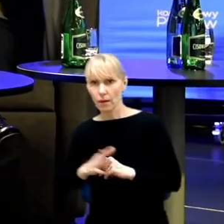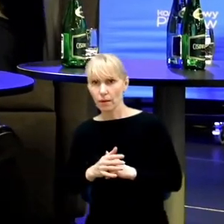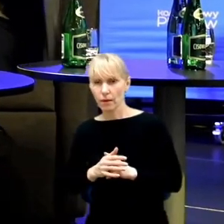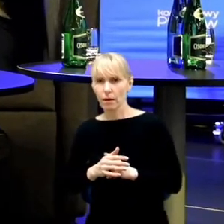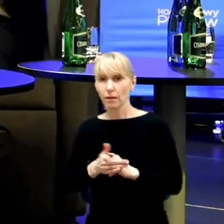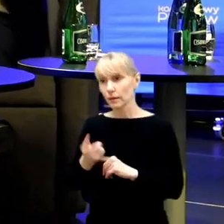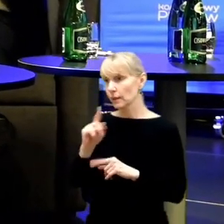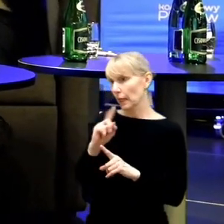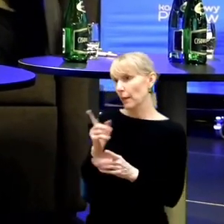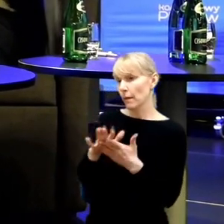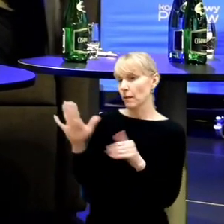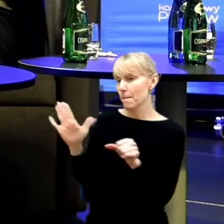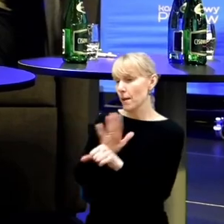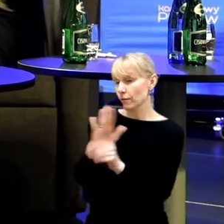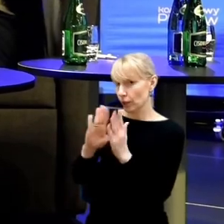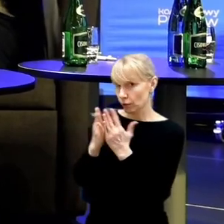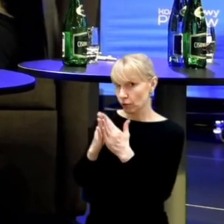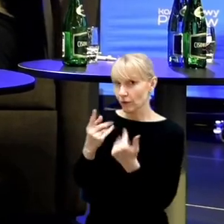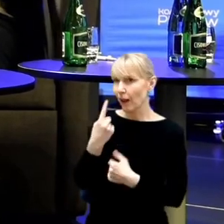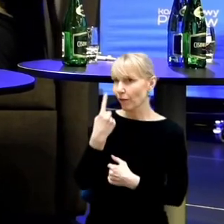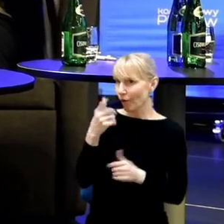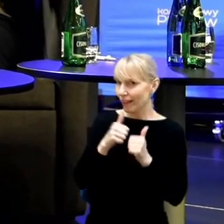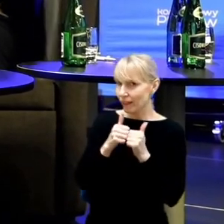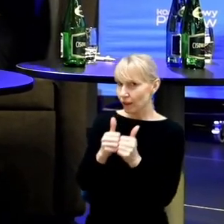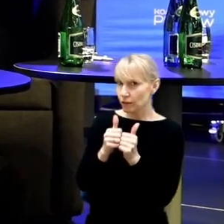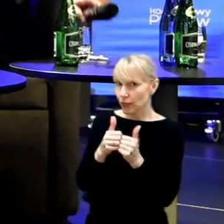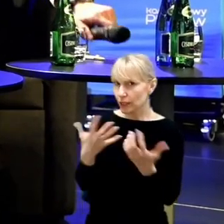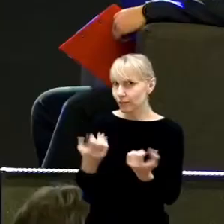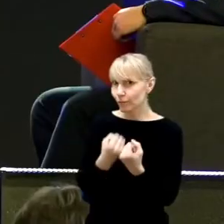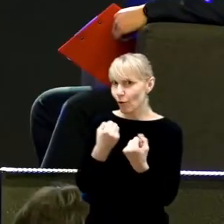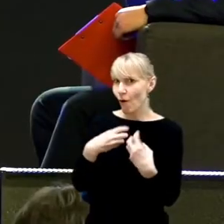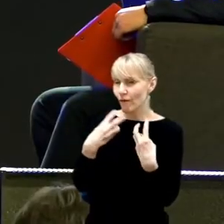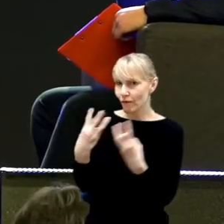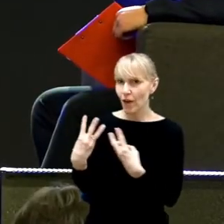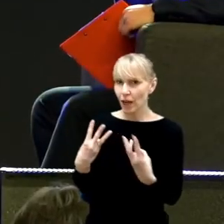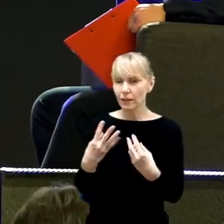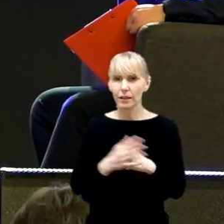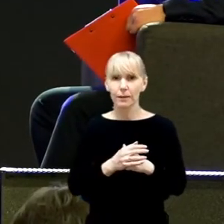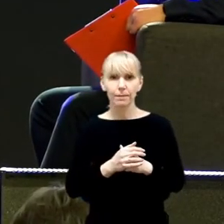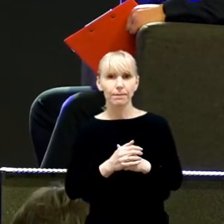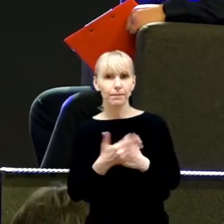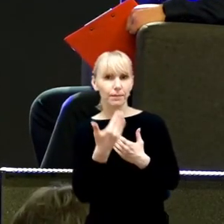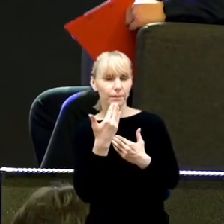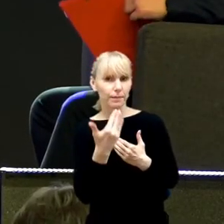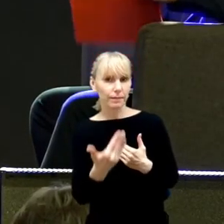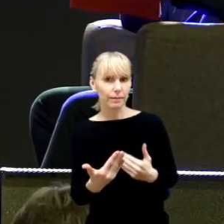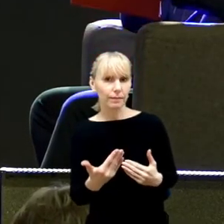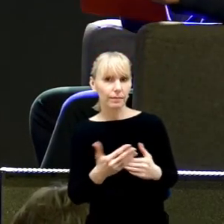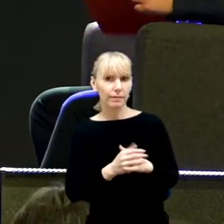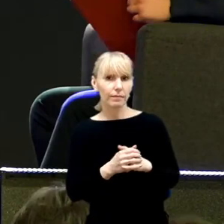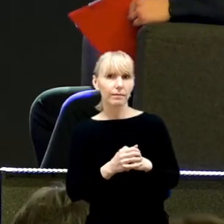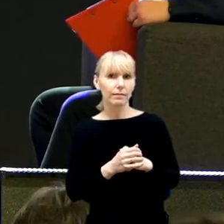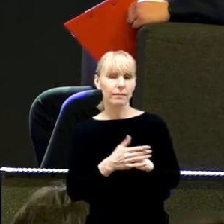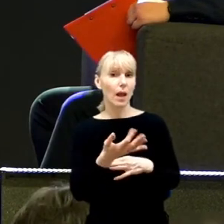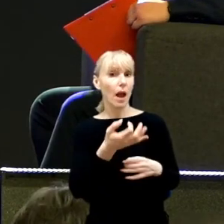ale to jedno zdanie dla mnie było ujmujące. Dziękuję, za miłe słowo. A teraz pytania z sali, bardzo byśmy poprosili.